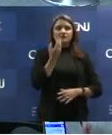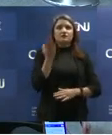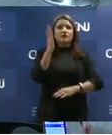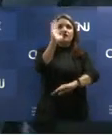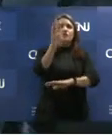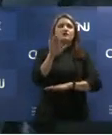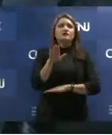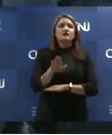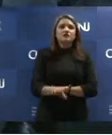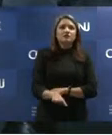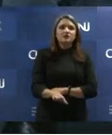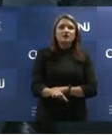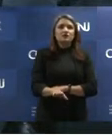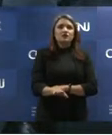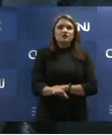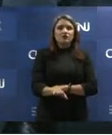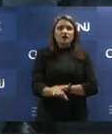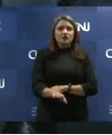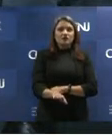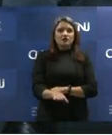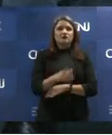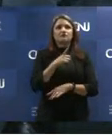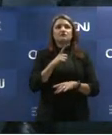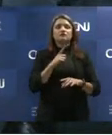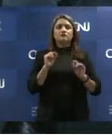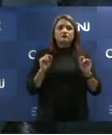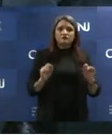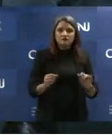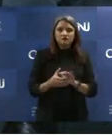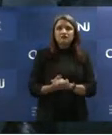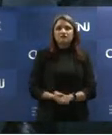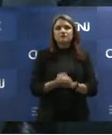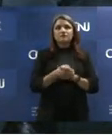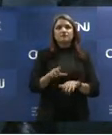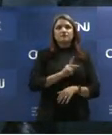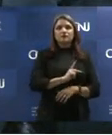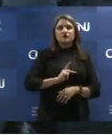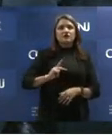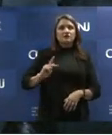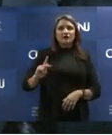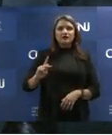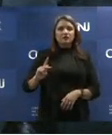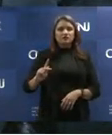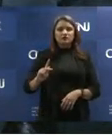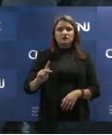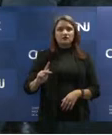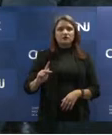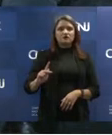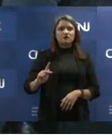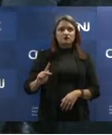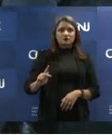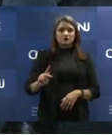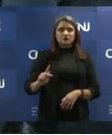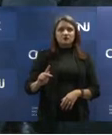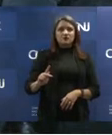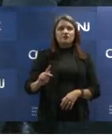a senhora Corregedora Nacional de Justiça, Ministra Maria Thereza. Sem o representante da Ordem dos Advogados do Brasil, Dr.